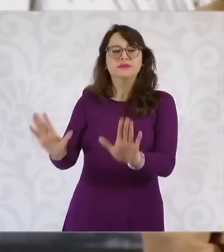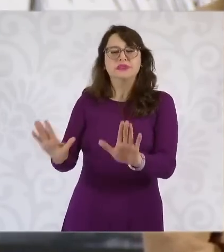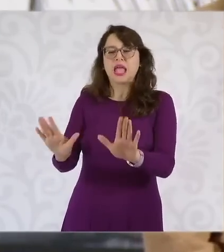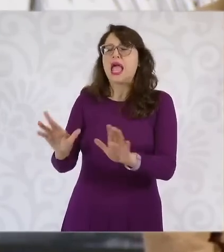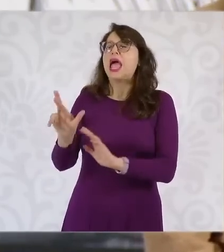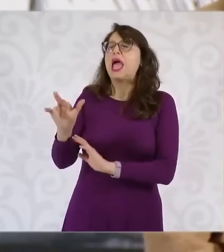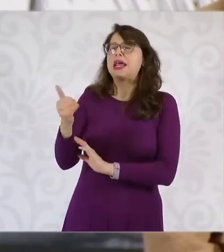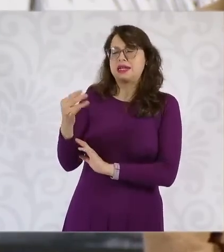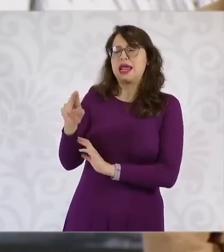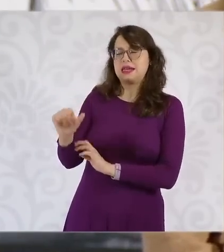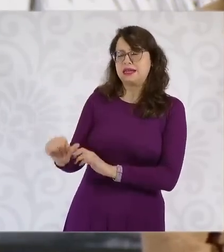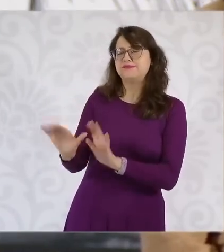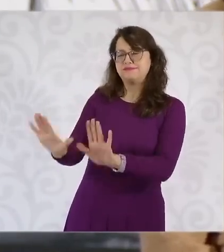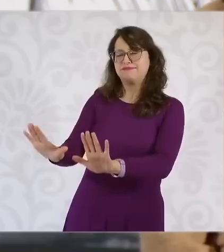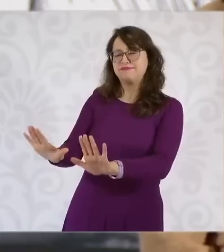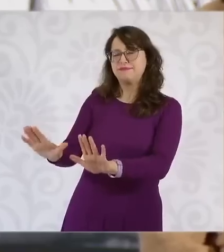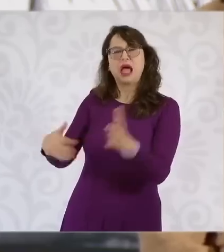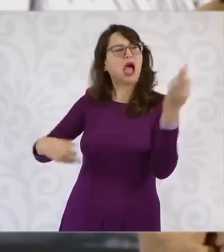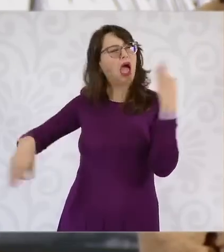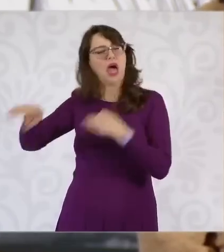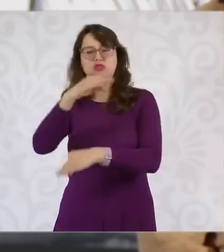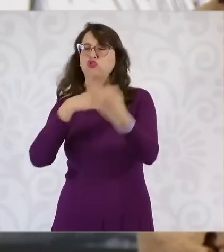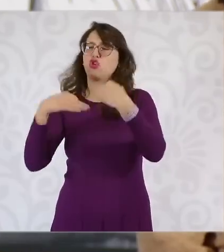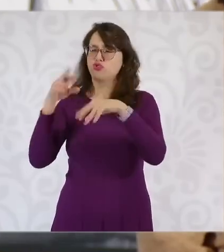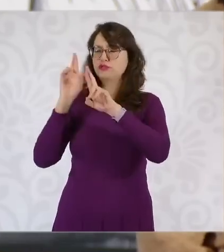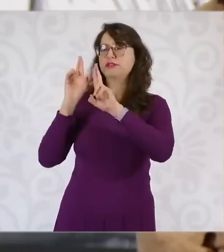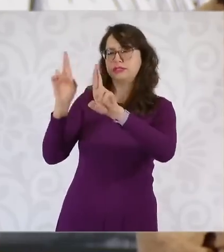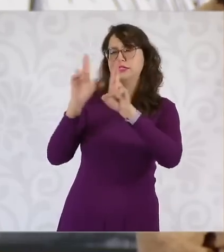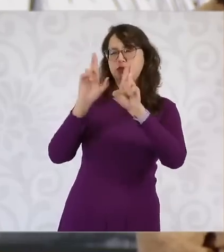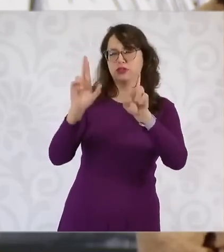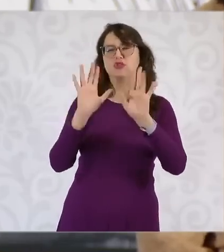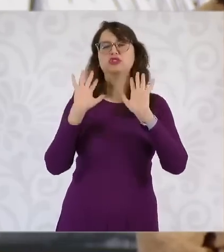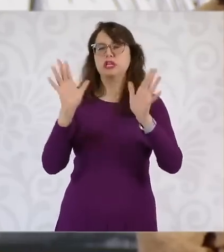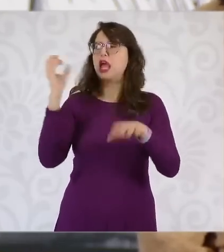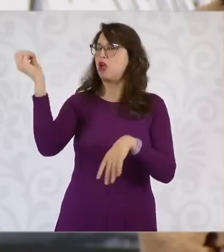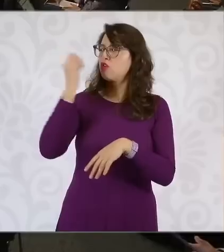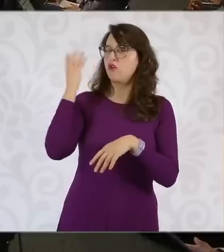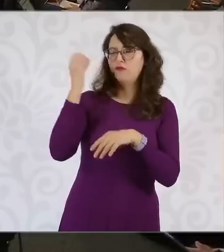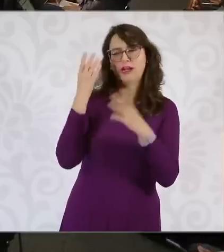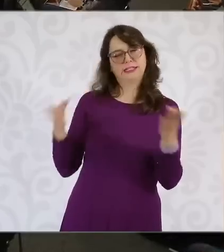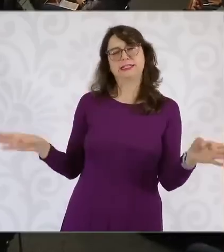Yo creo que por respeto a todas y a todos vamos a cerrar la conferencia la última presidenta el